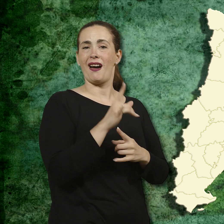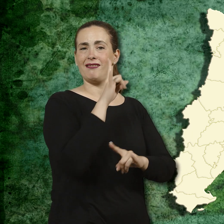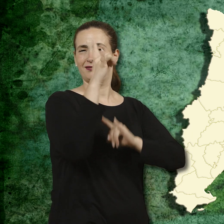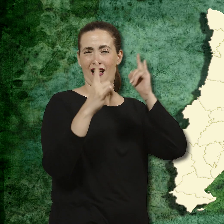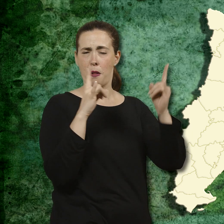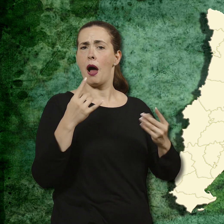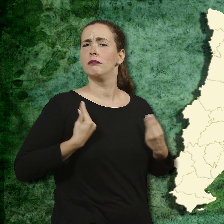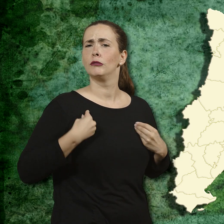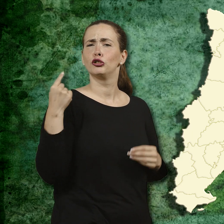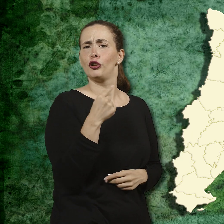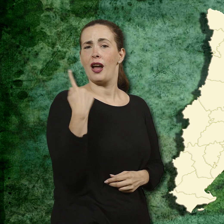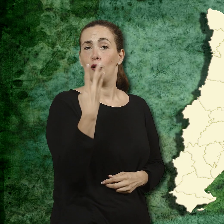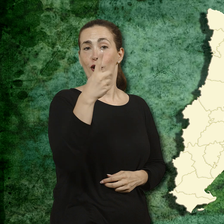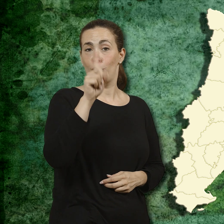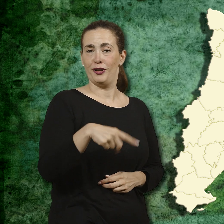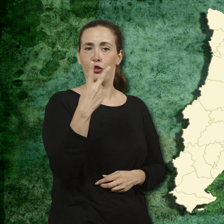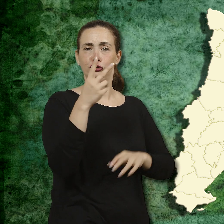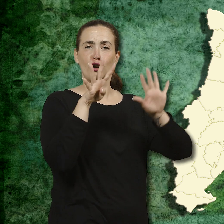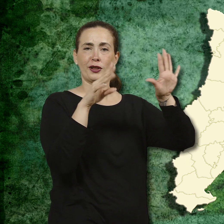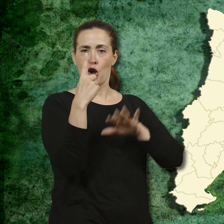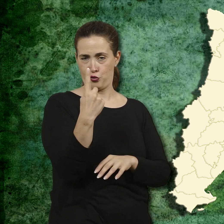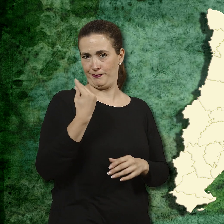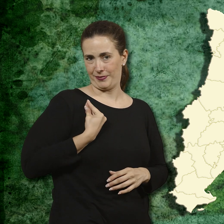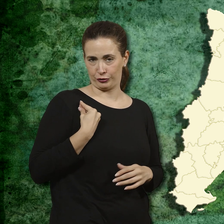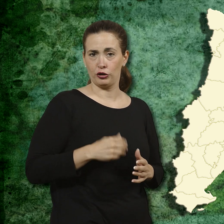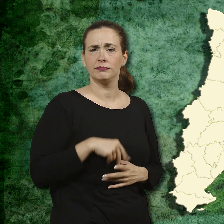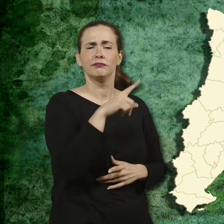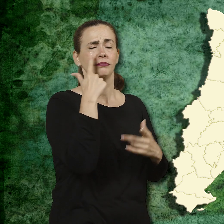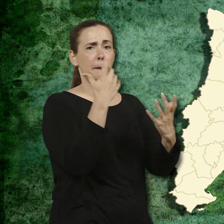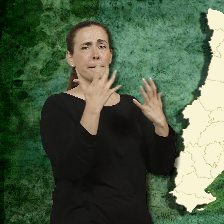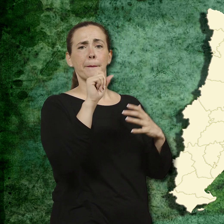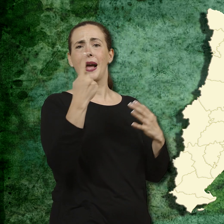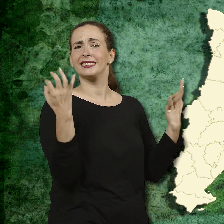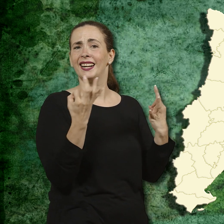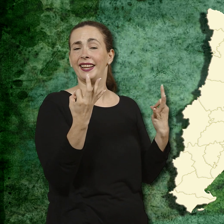Comarca: Selva. Població: 4.291 habitants.